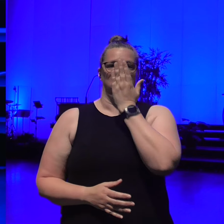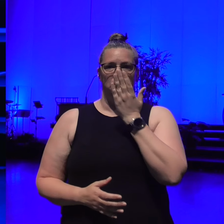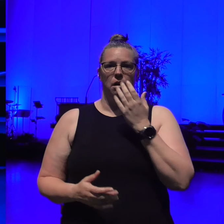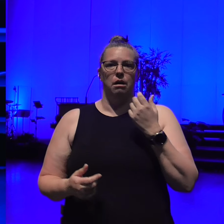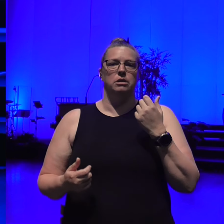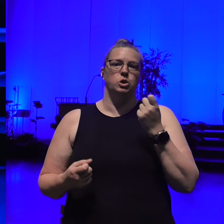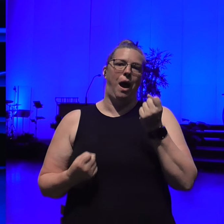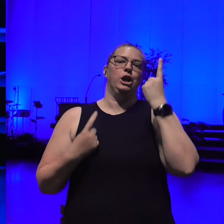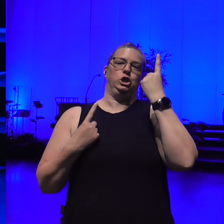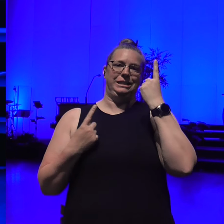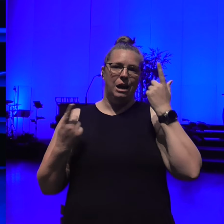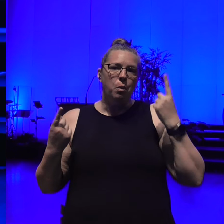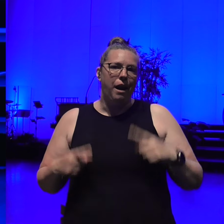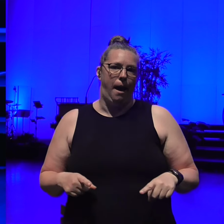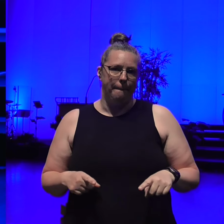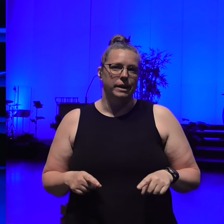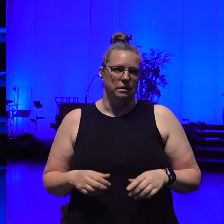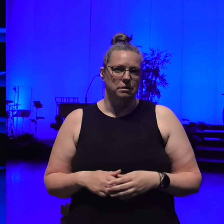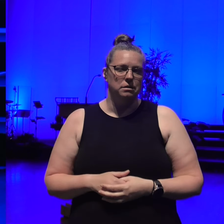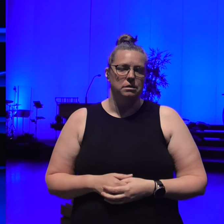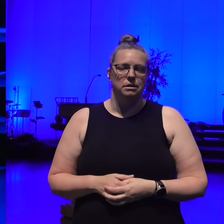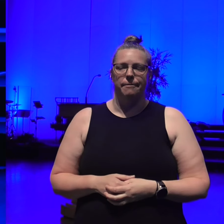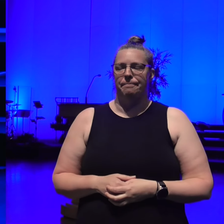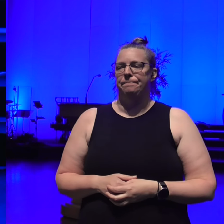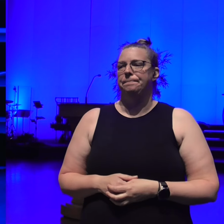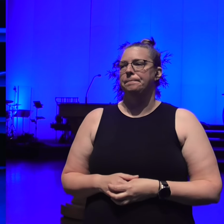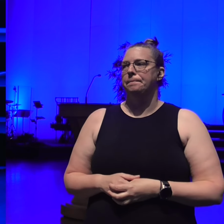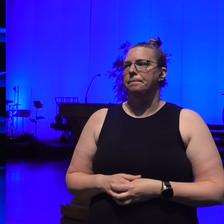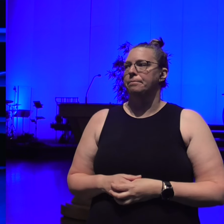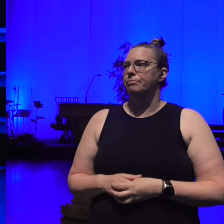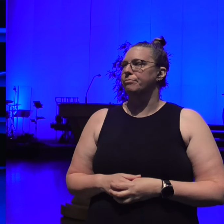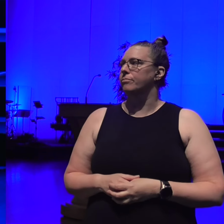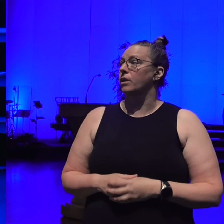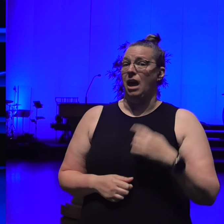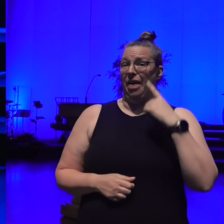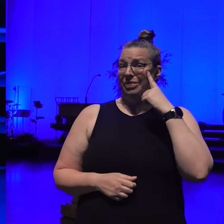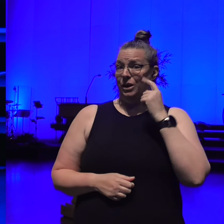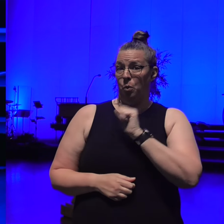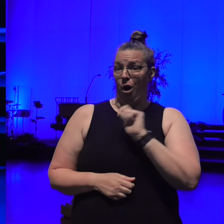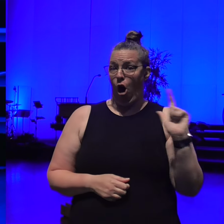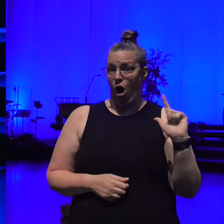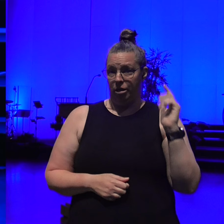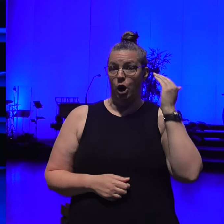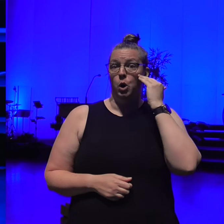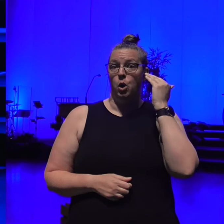tratar de comprenderlo para tratar de sanarlo para tratar de superarlo Y creo que todos sabemos que las heridas son